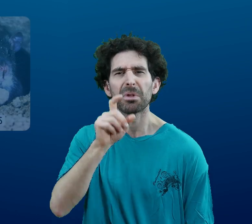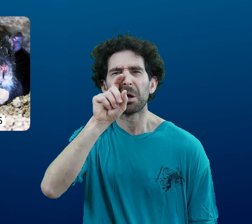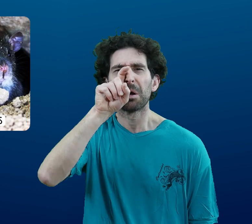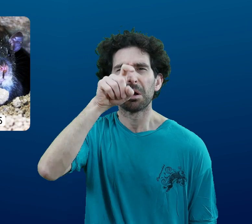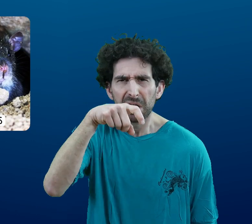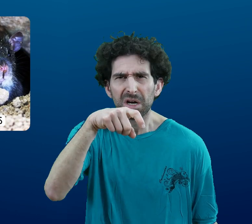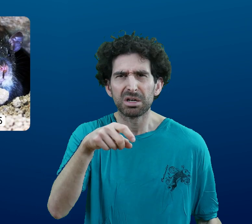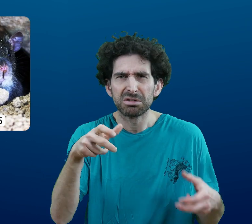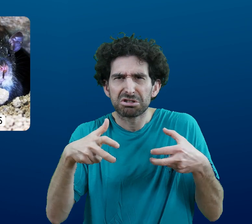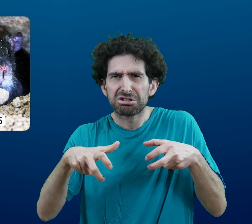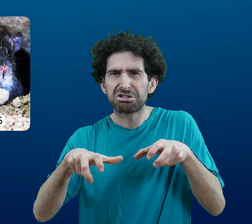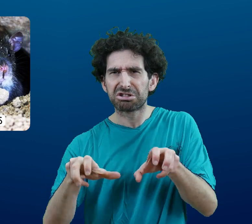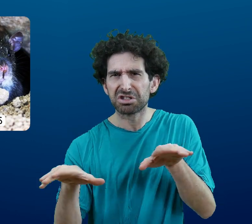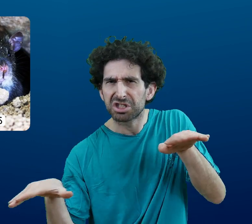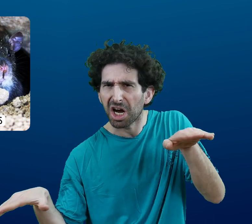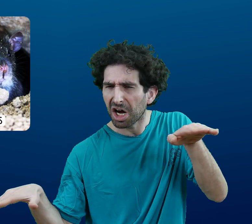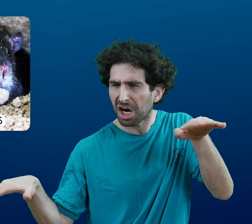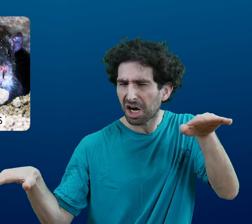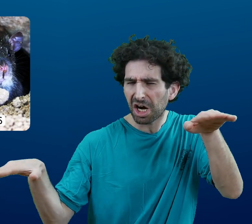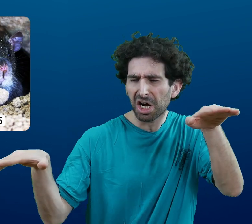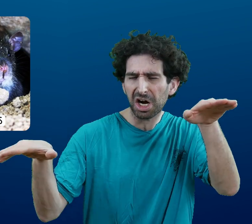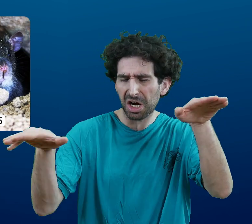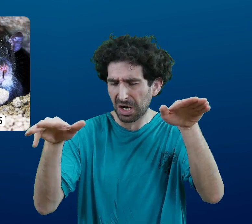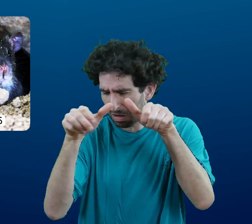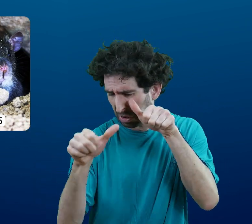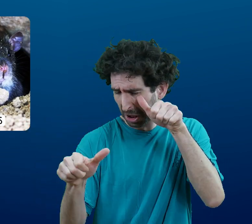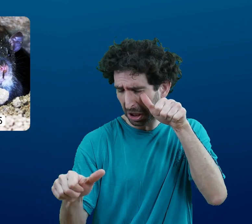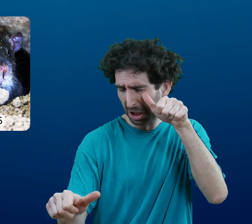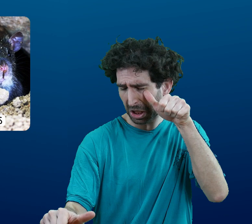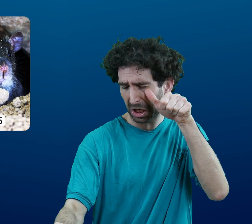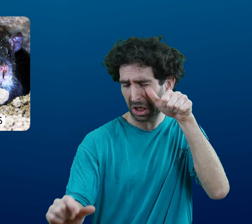L'aigle voit très loin